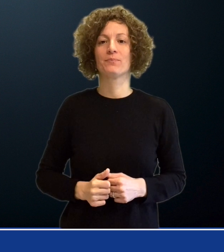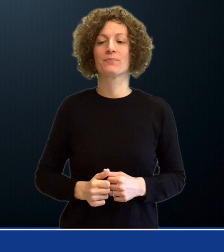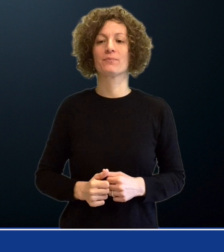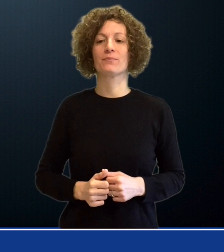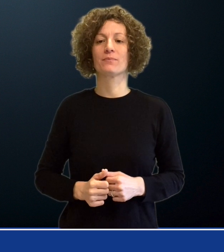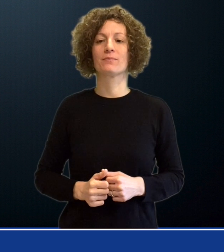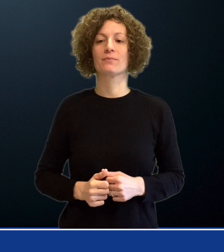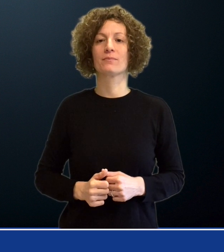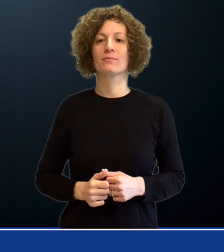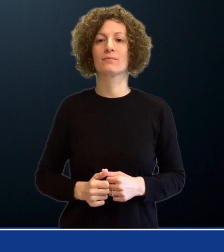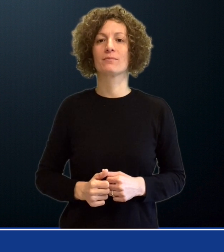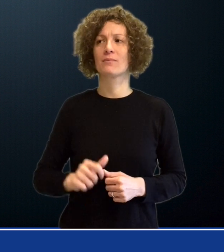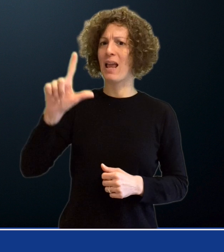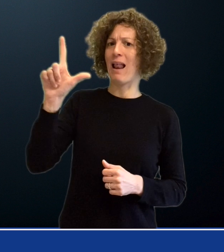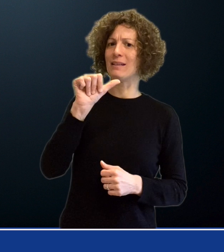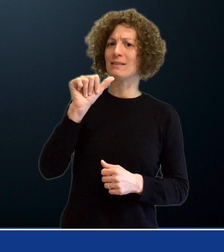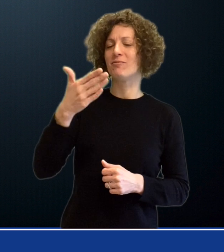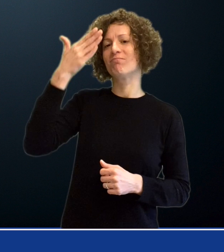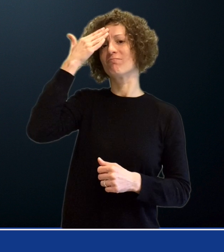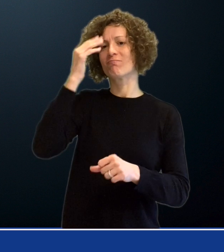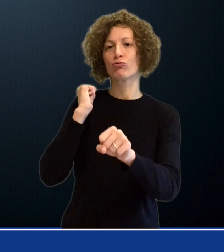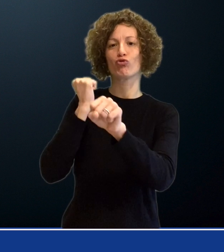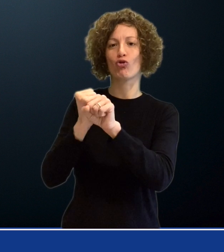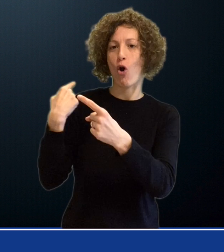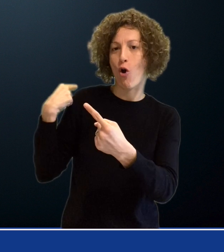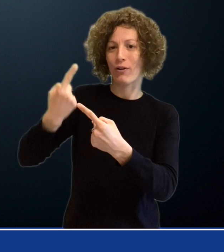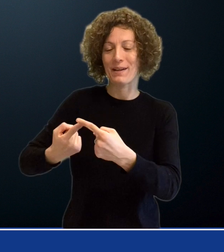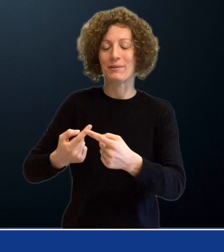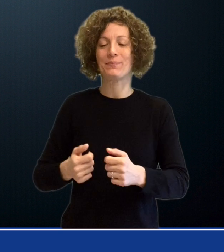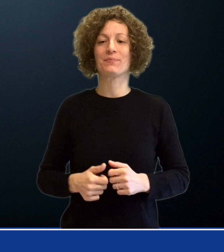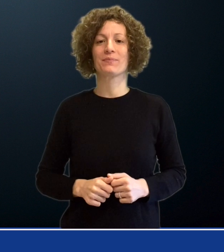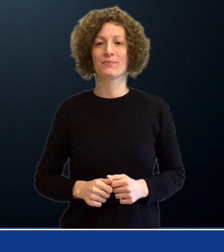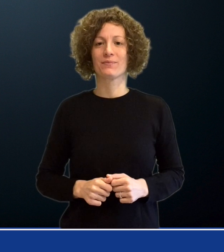memoria storica della LIS;